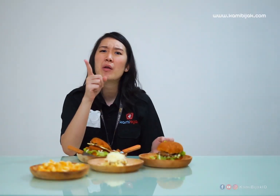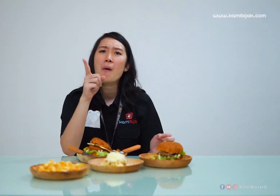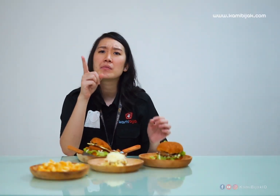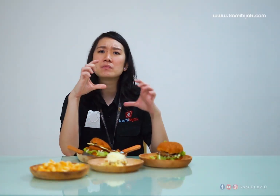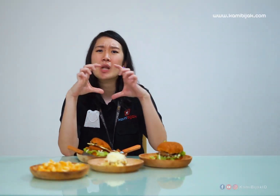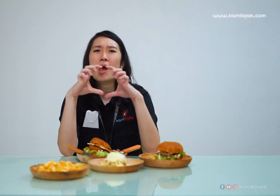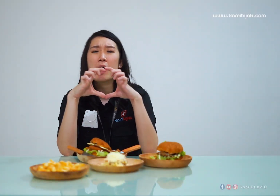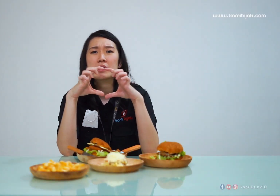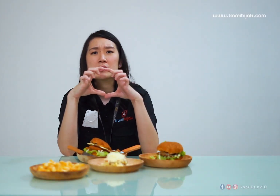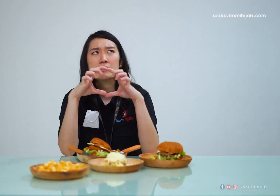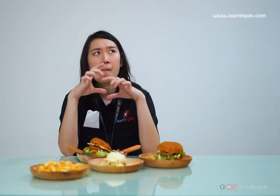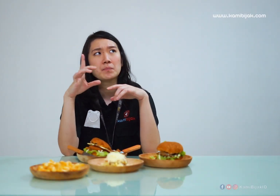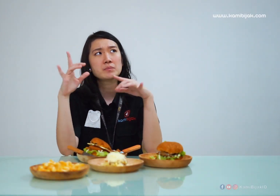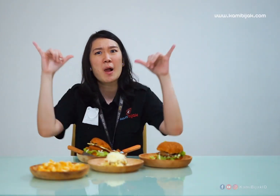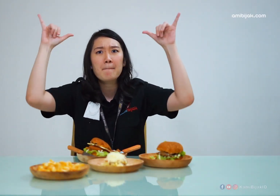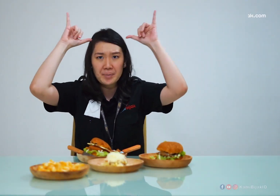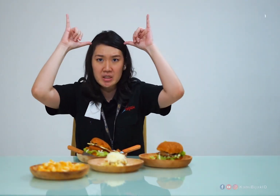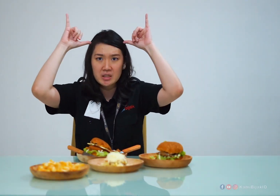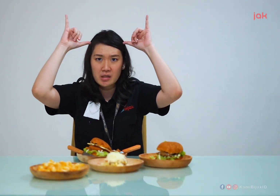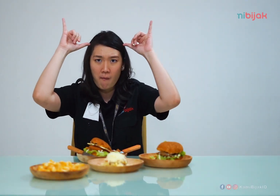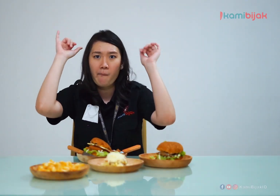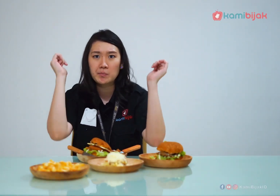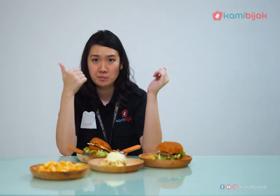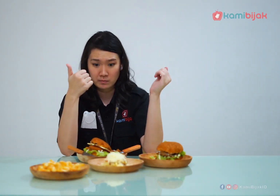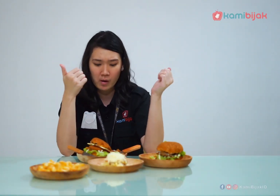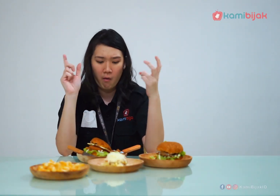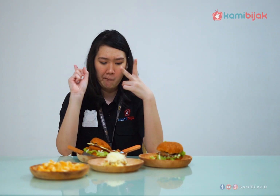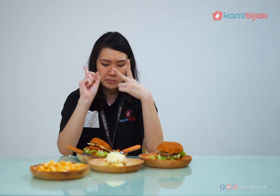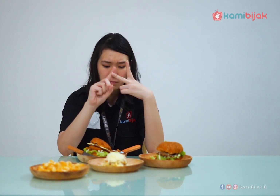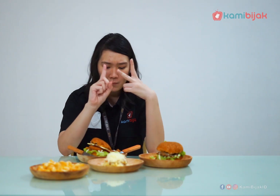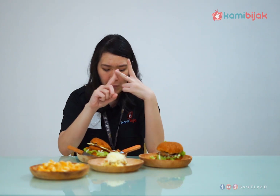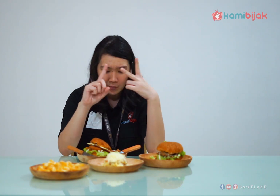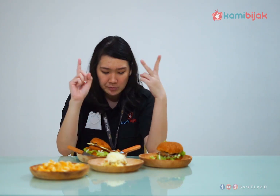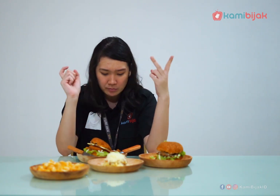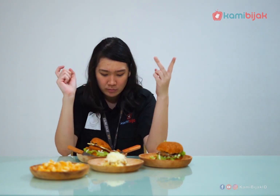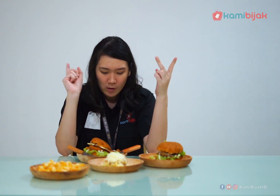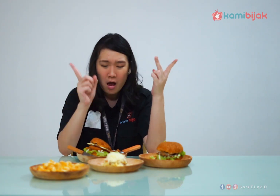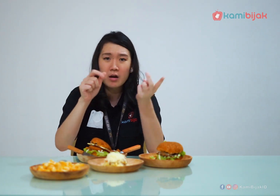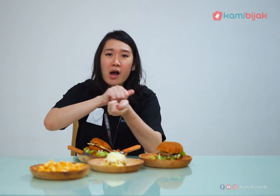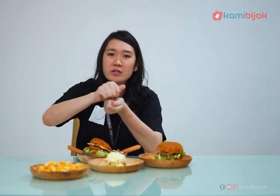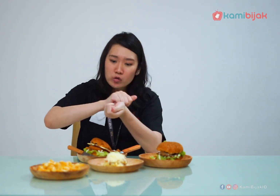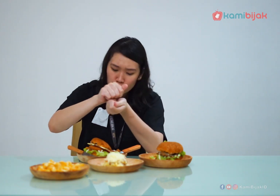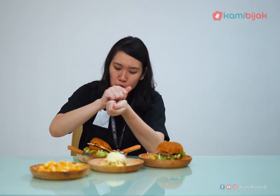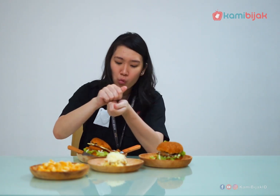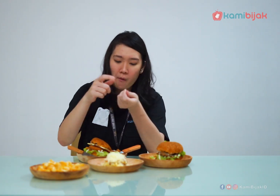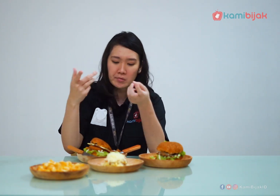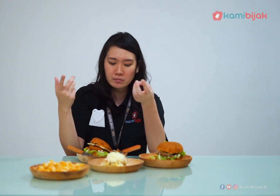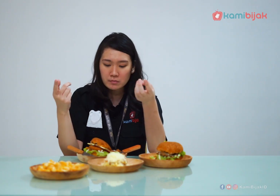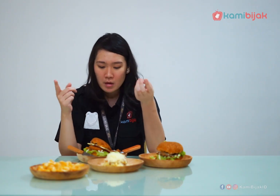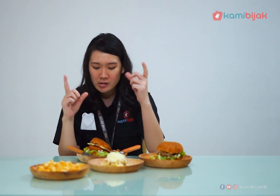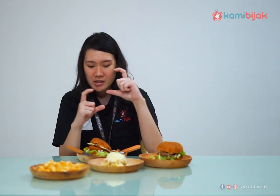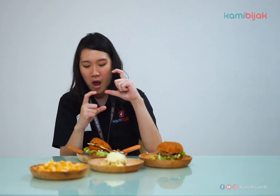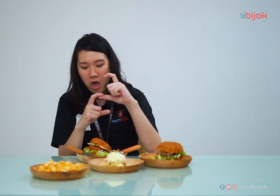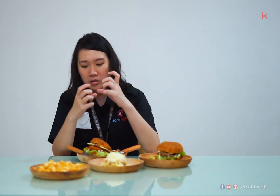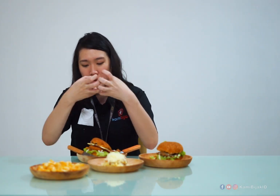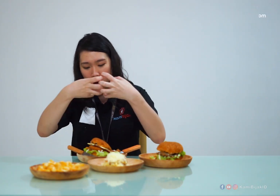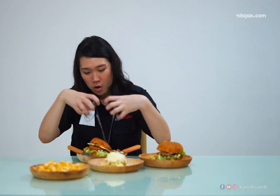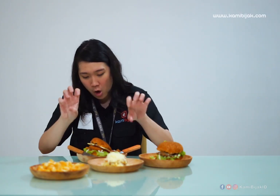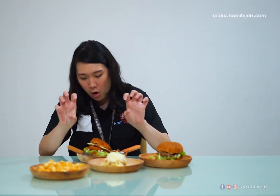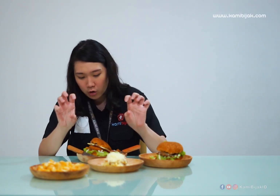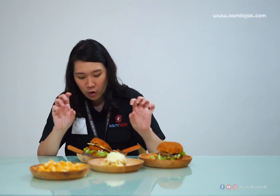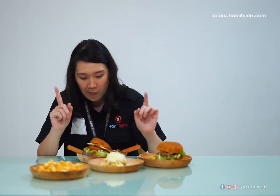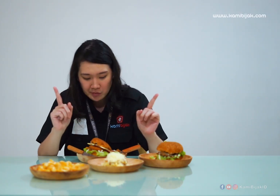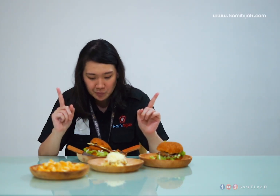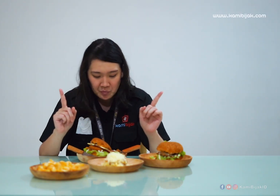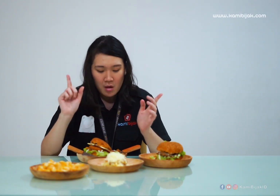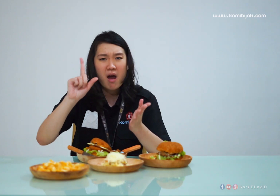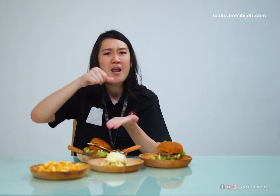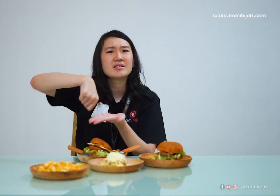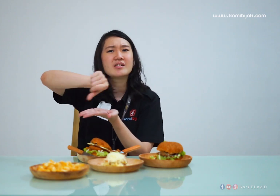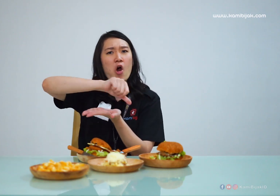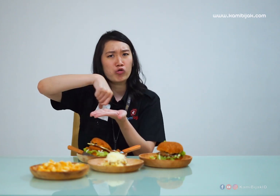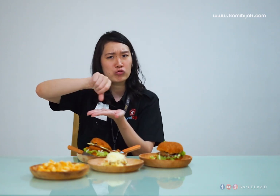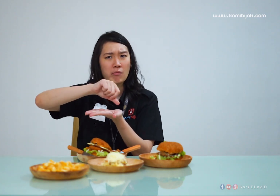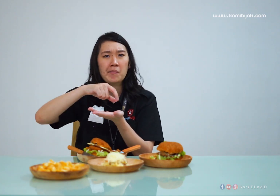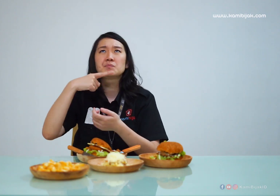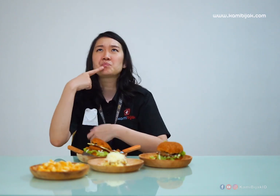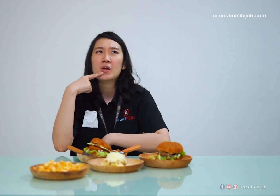Ada rasa daging sapi, keju, selada, telur, dan saus.